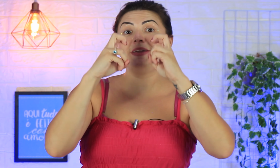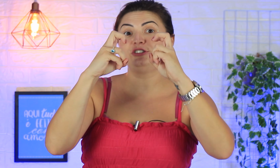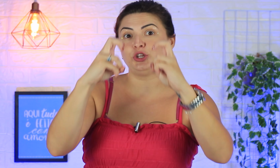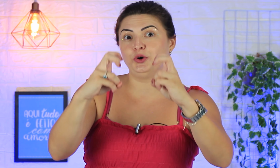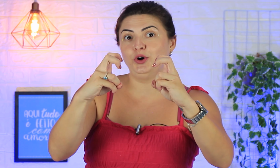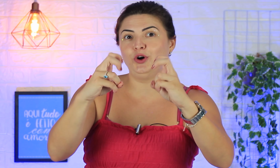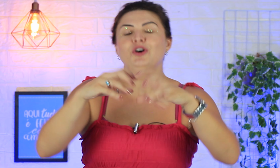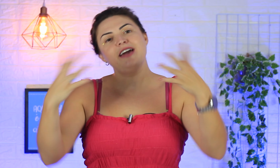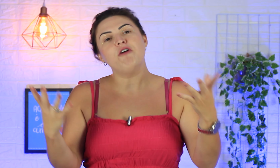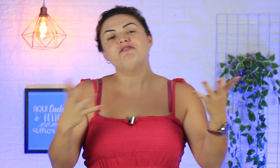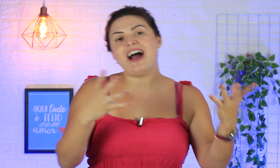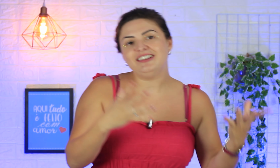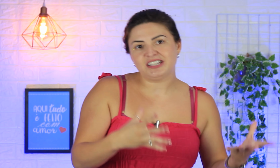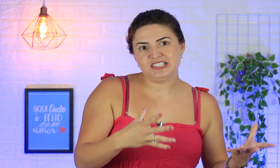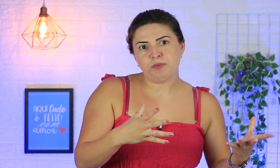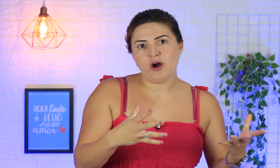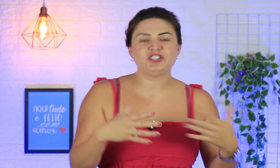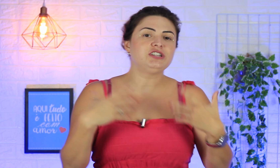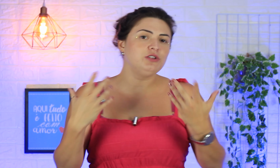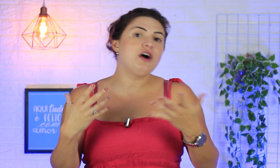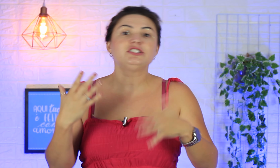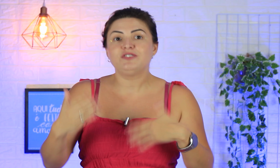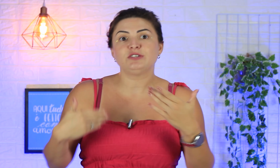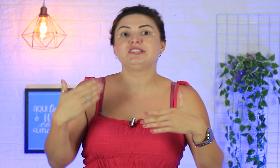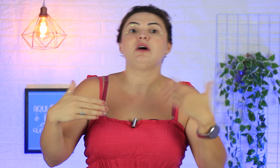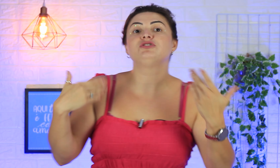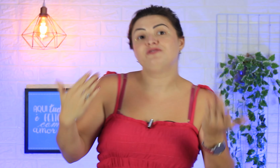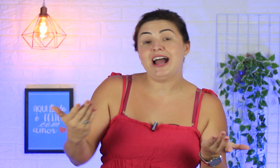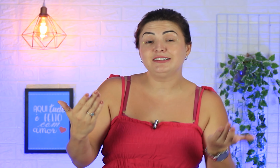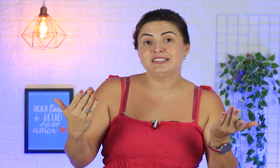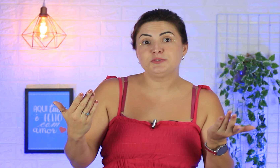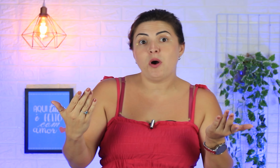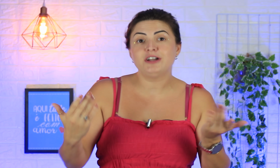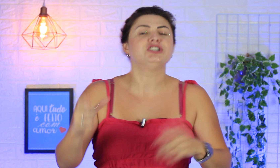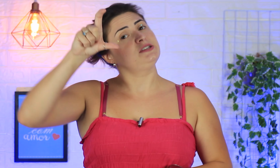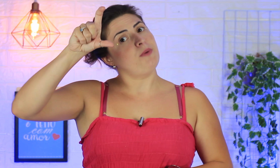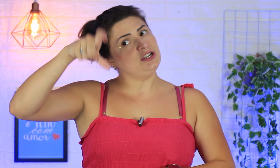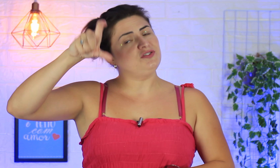metrô que é o vale transporte Então na hora de fazer o sinal de vale transporte você pode